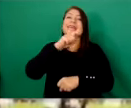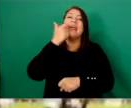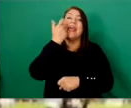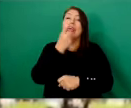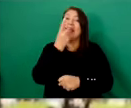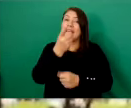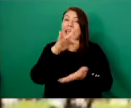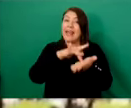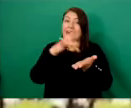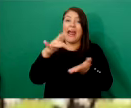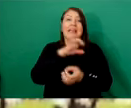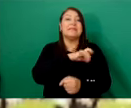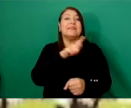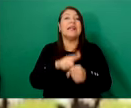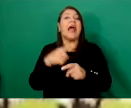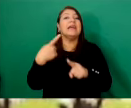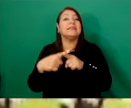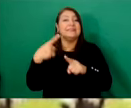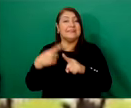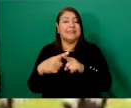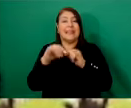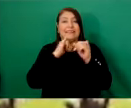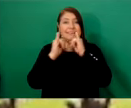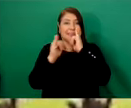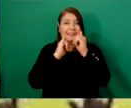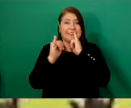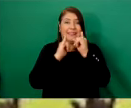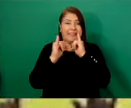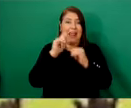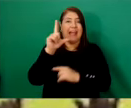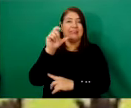de Amazon para que consigas cosas imprescindibles para este interesante viaje y los que planees hacer a futuro!!!